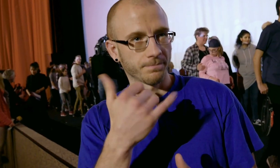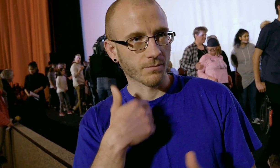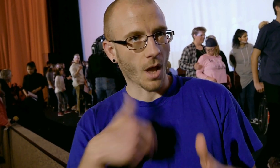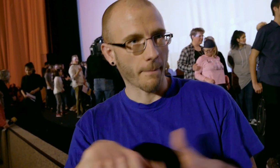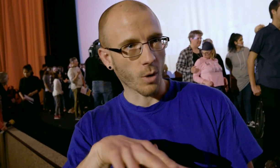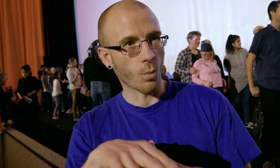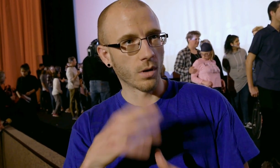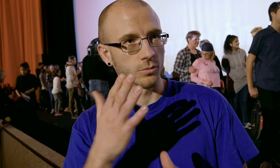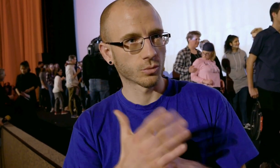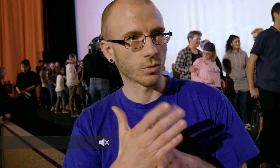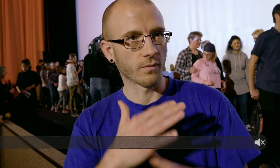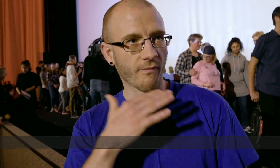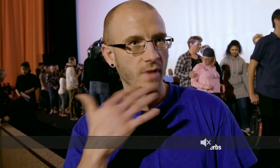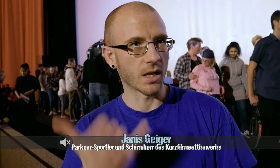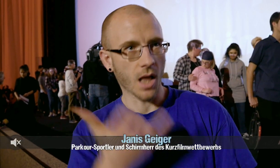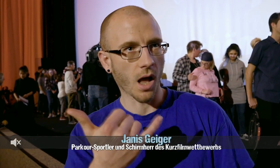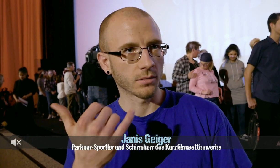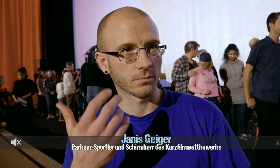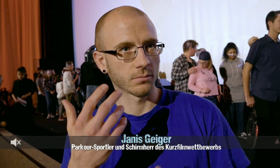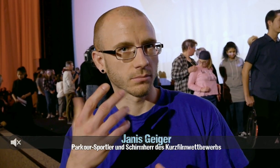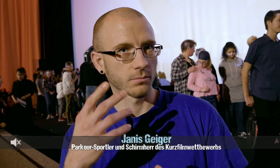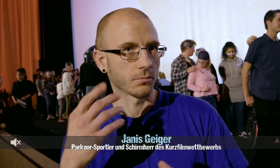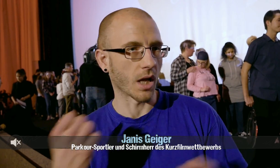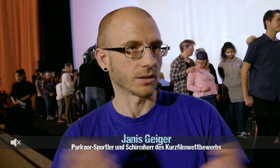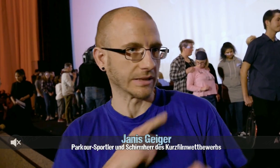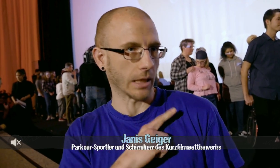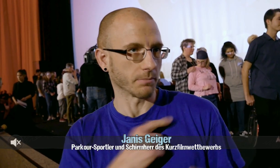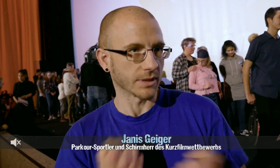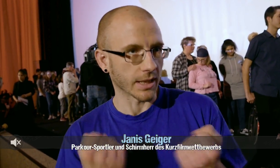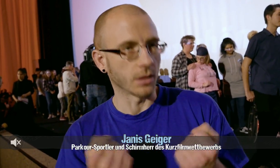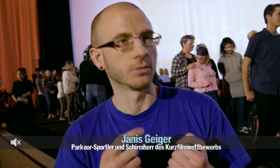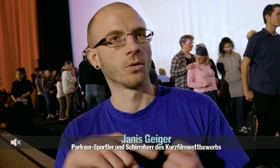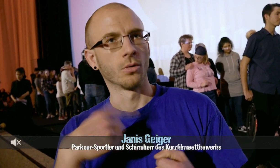Parkour trainiere ich schon viele Jahre.